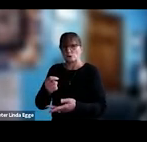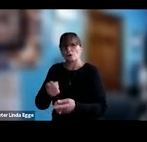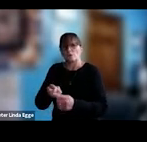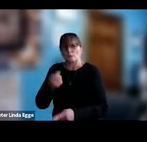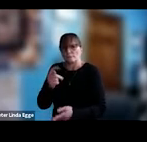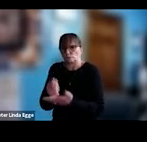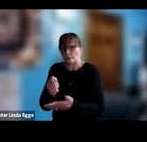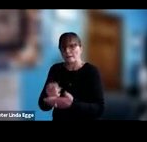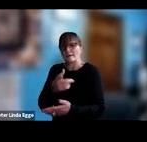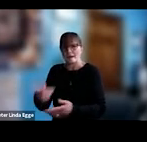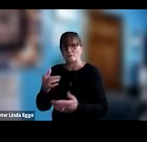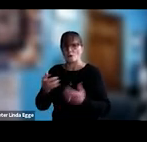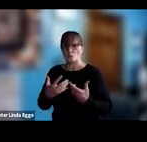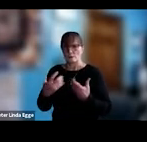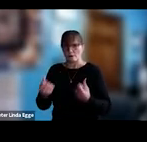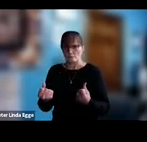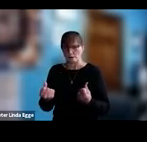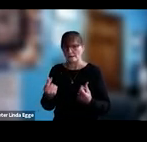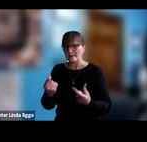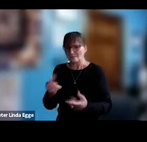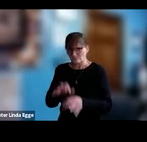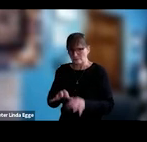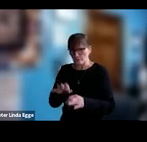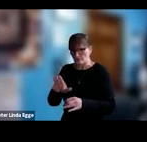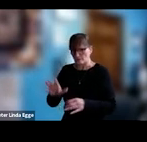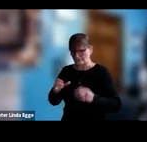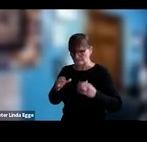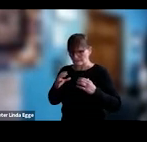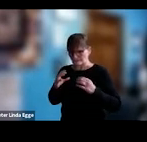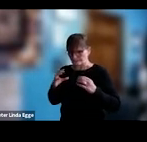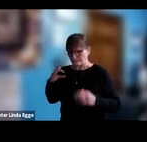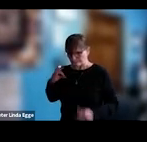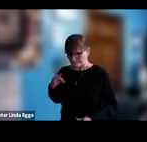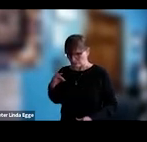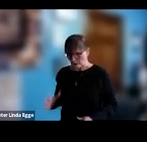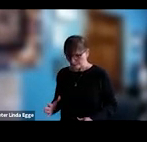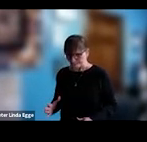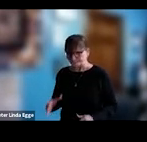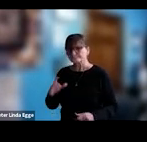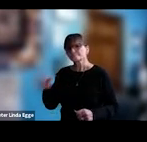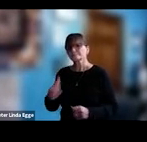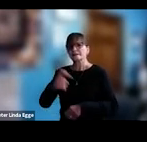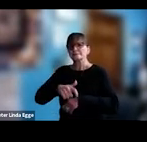lo que era muy cierto para esta clienta. Era muy cierto que eso le ocurría a ella. Cada vez que ella estaba lejos de él,